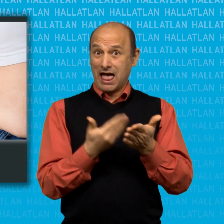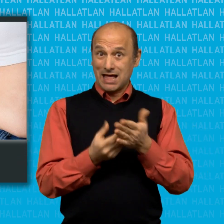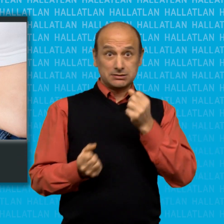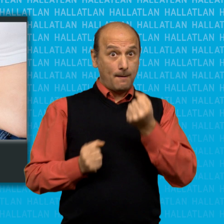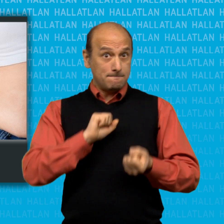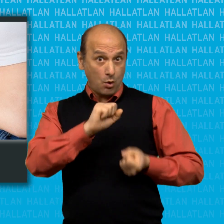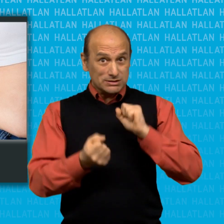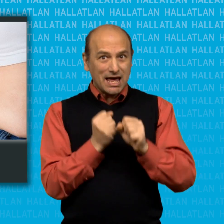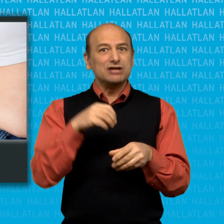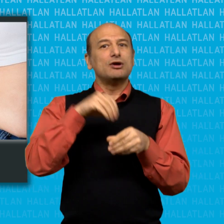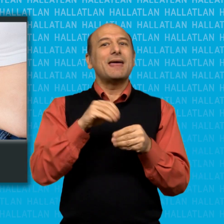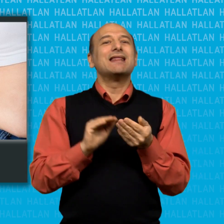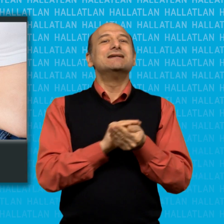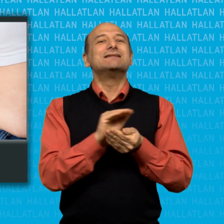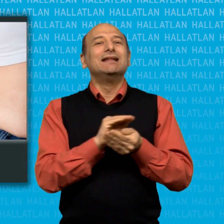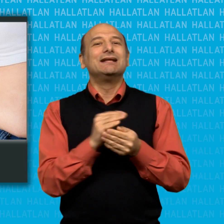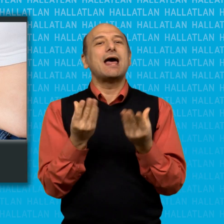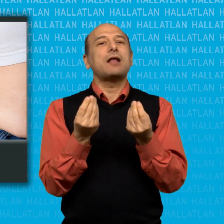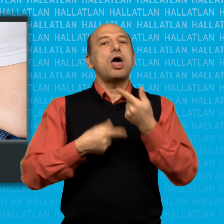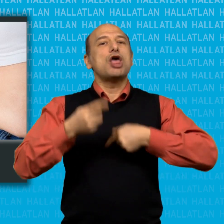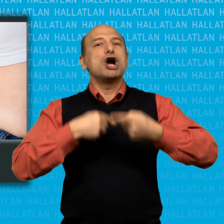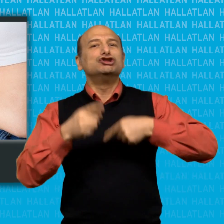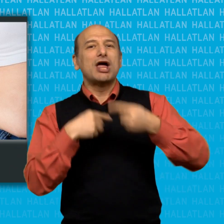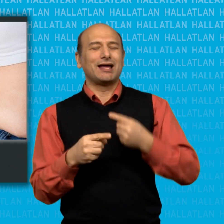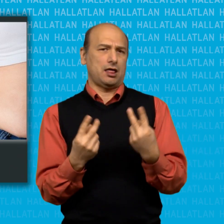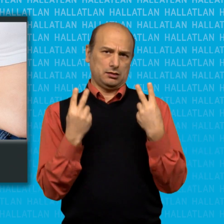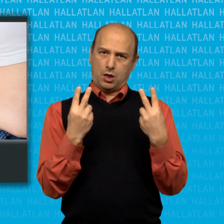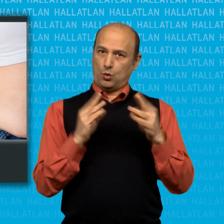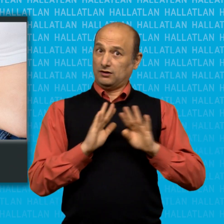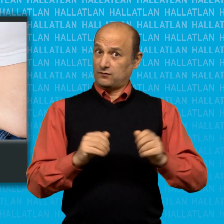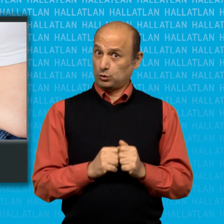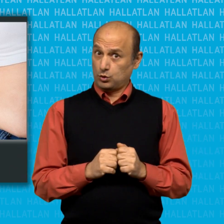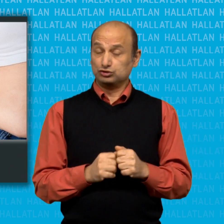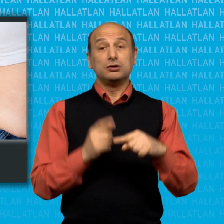a mozgás ugyanis nagyon fontos szerepet tölt be a szénhidrát-anyagcserében.